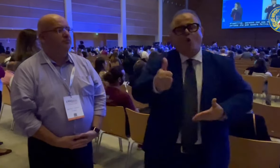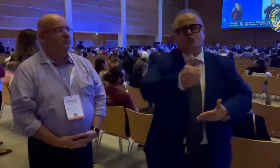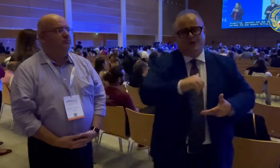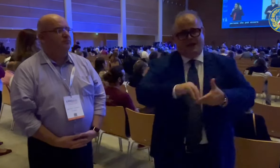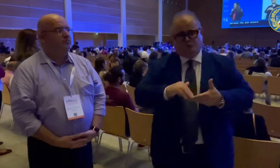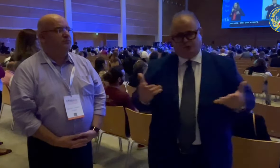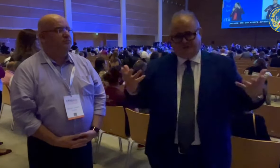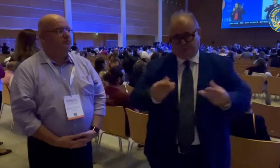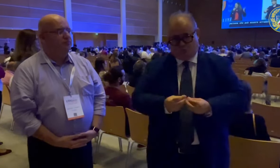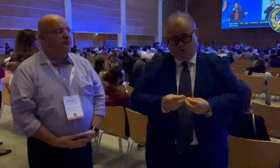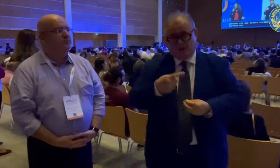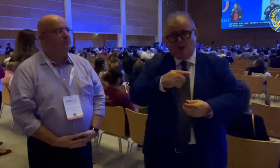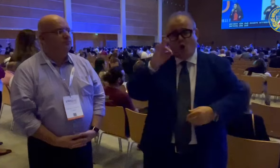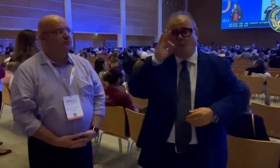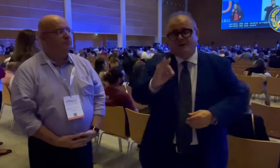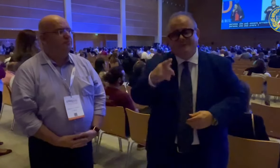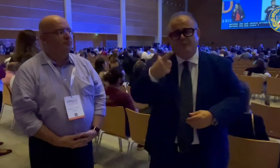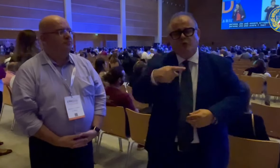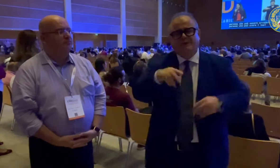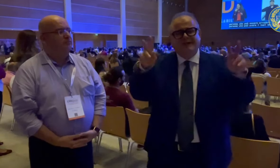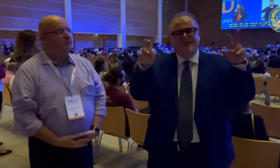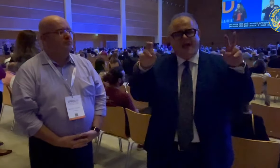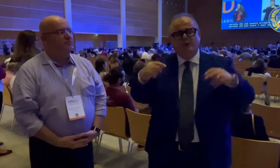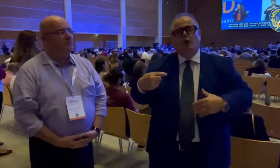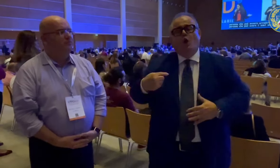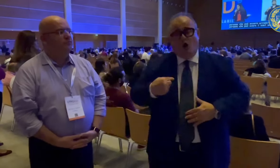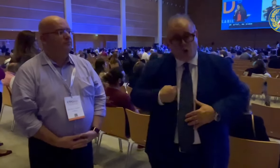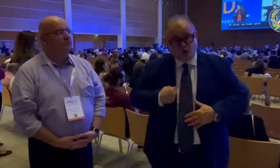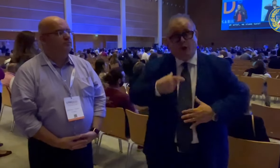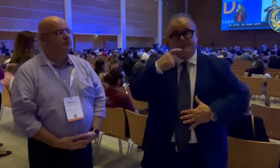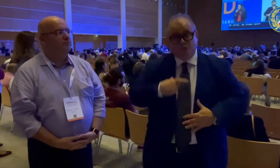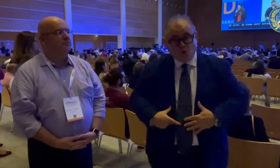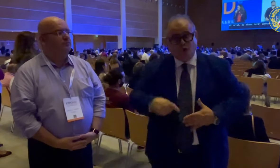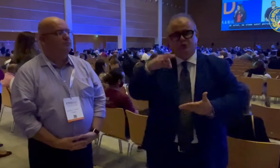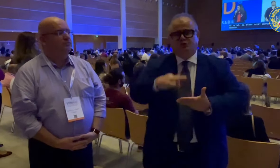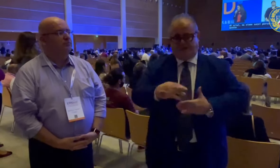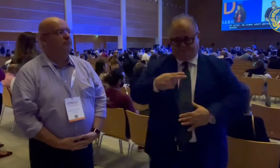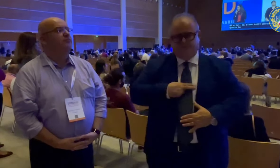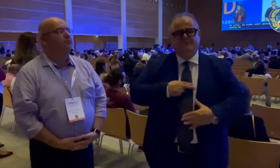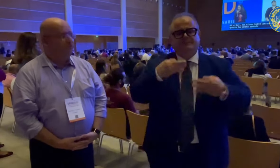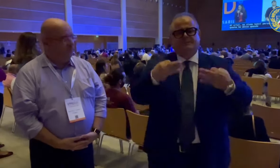si metteranno in campo le idee e i contributi delle varie associazioni presenti, con lo scopo di mettere in pratica quello che è il tema di questo